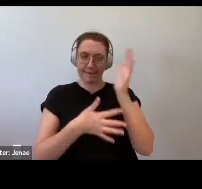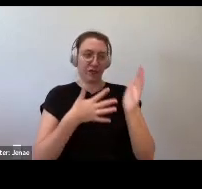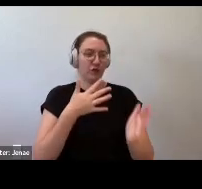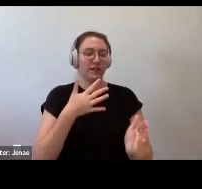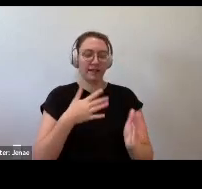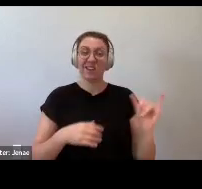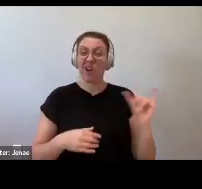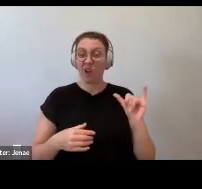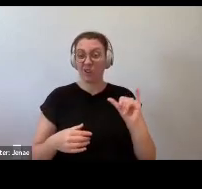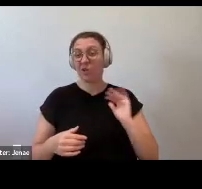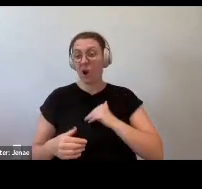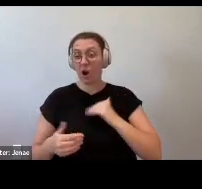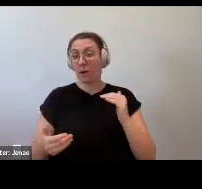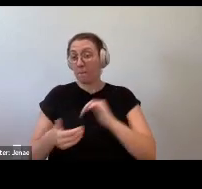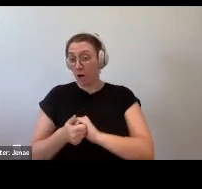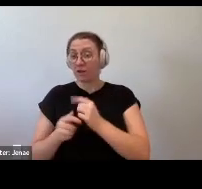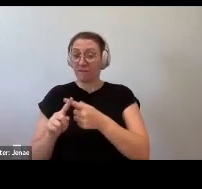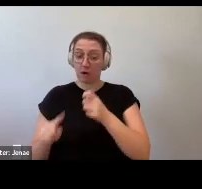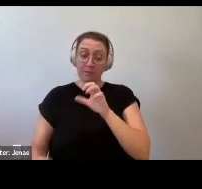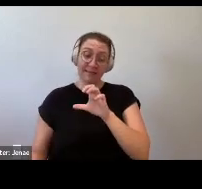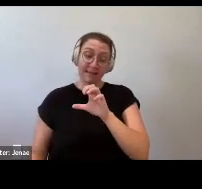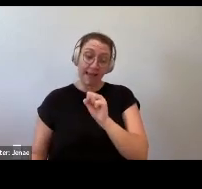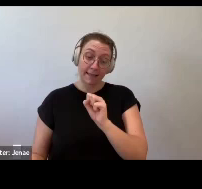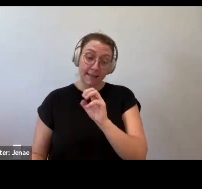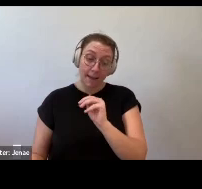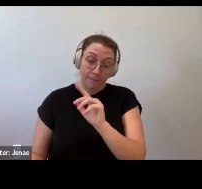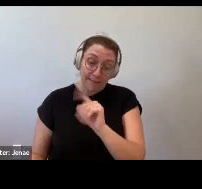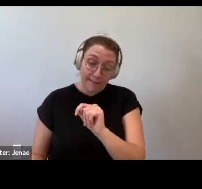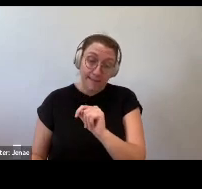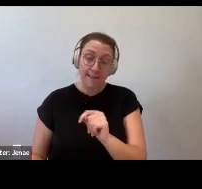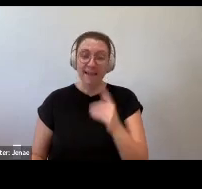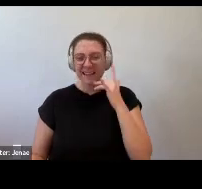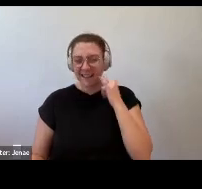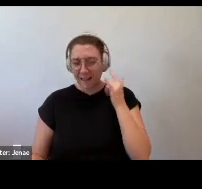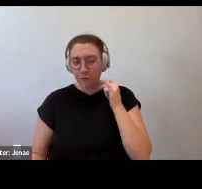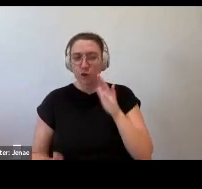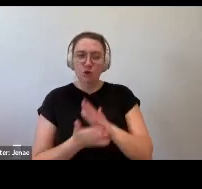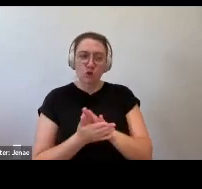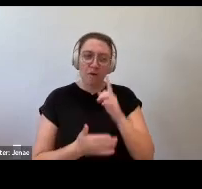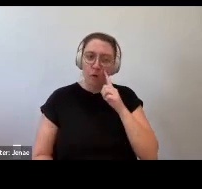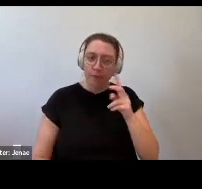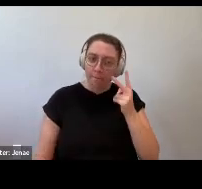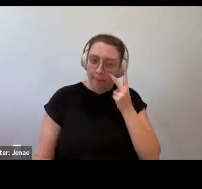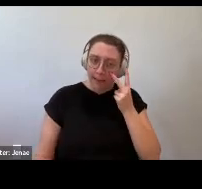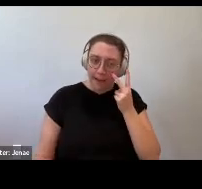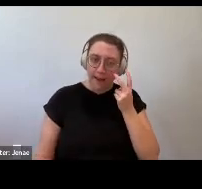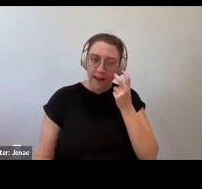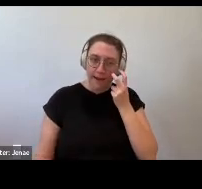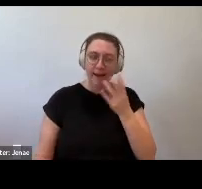nuestros socios de CSMT, la Escuela para Ciegos de California y a mi personal de la